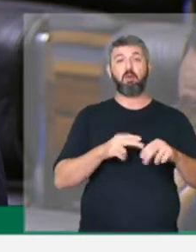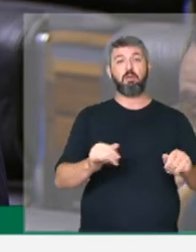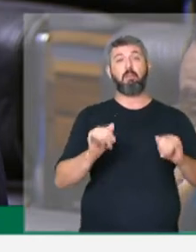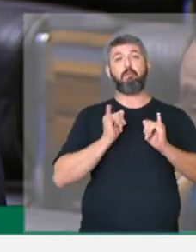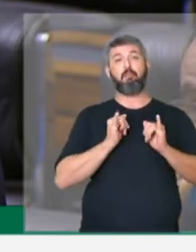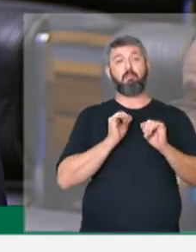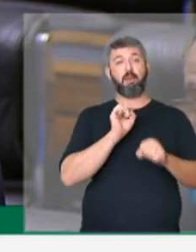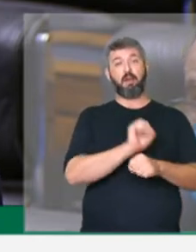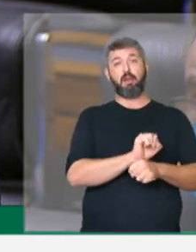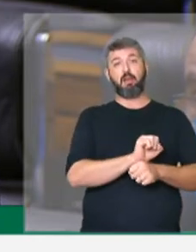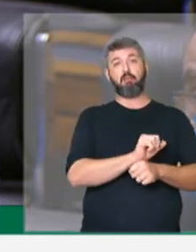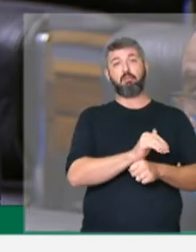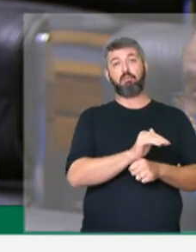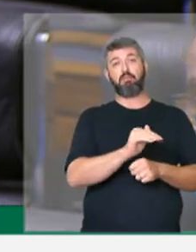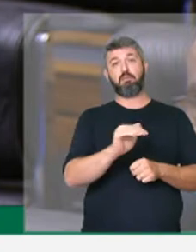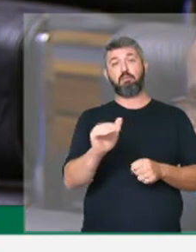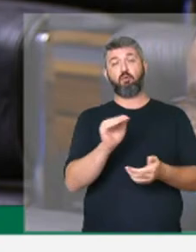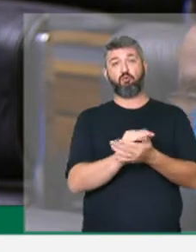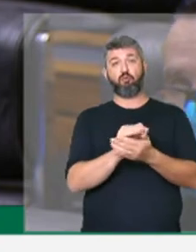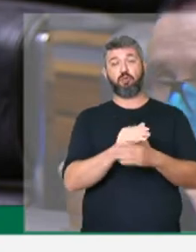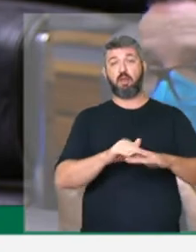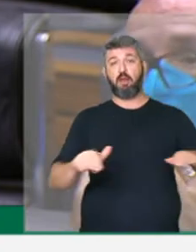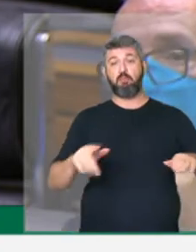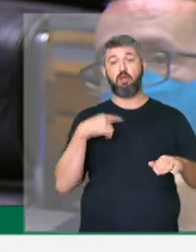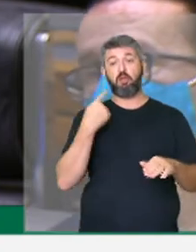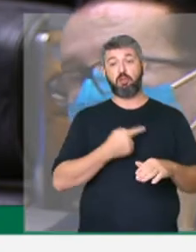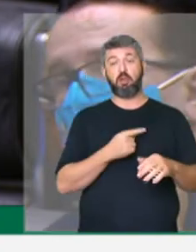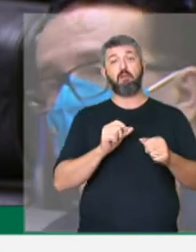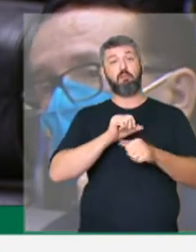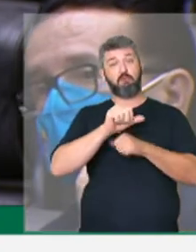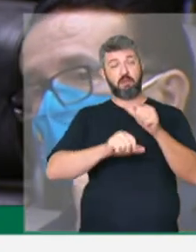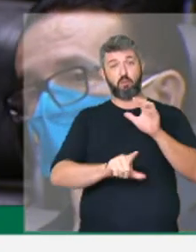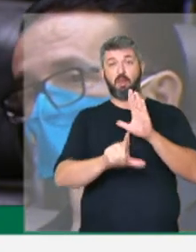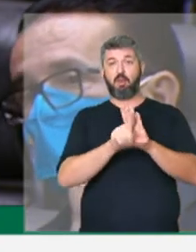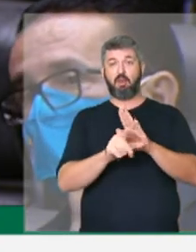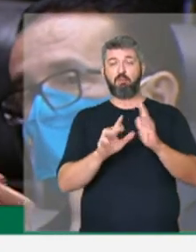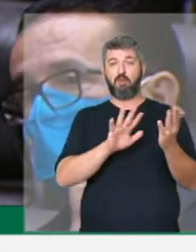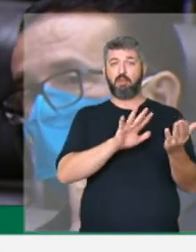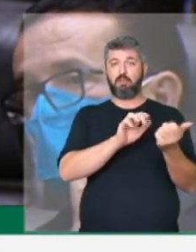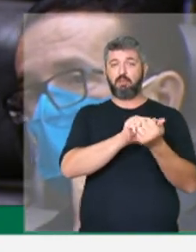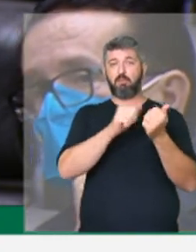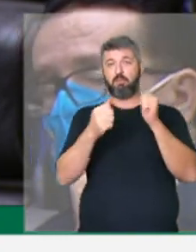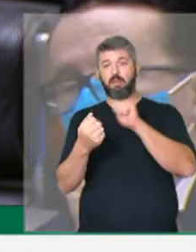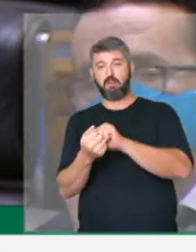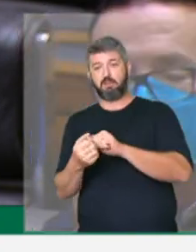APRESENTAR INCLUSIVE UMA NOVA PAUTA DE DESENVOLVIMENTO PRA DIMINUIR O DESEQUILÍBRIO REGIONAL E ECONÔMICO DO